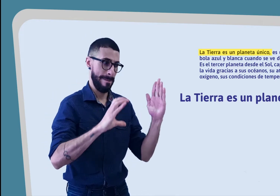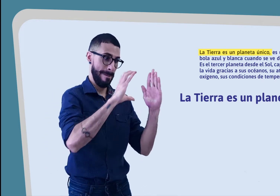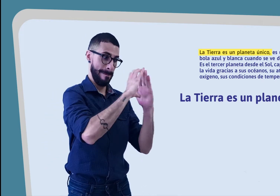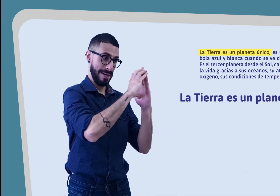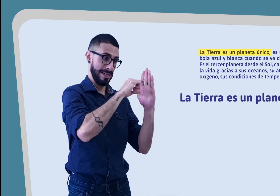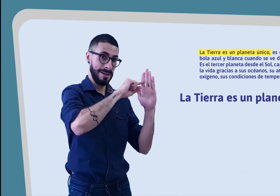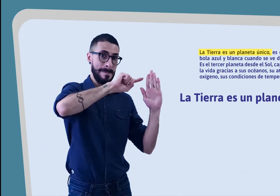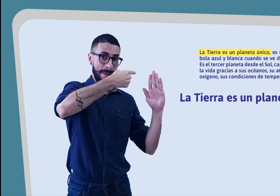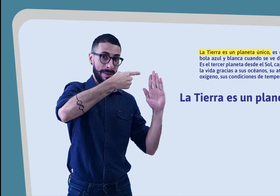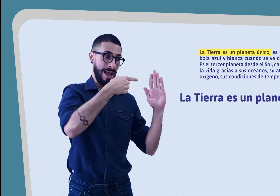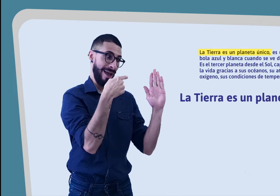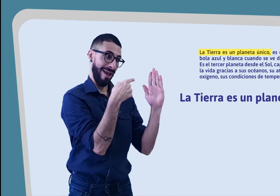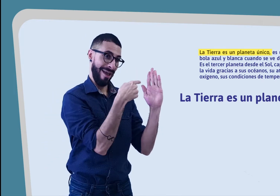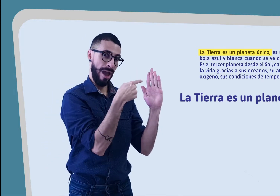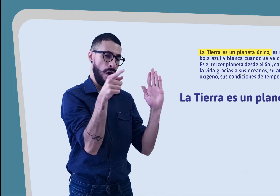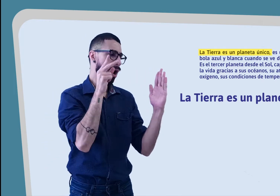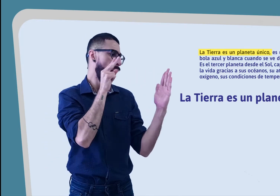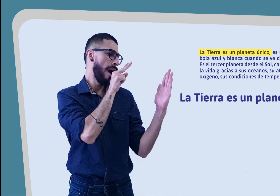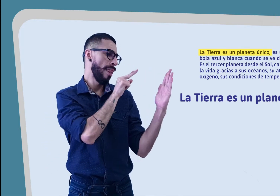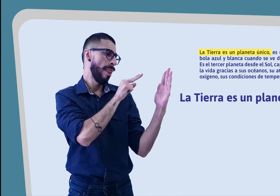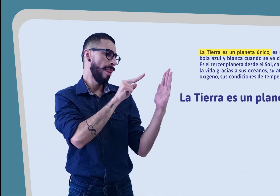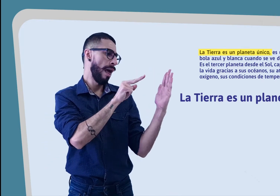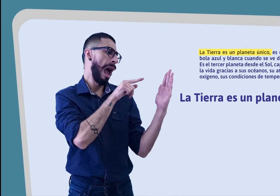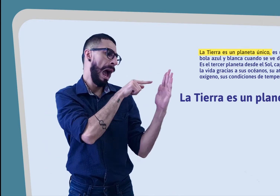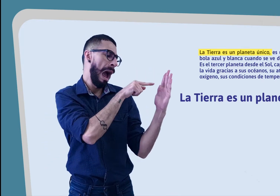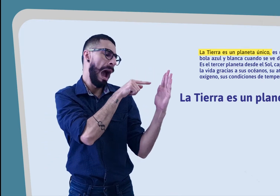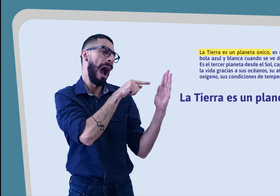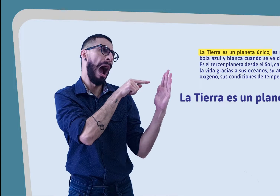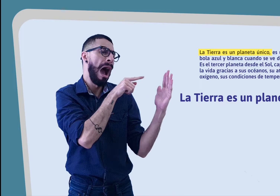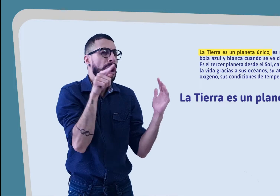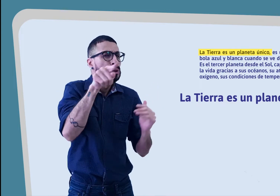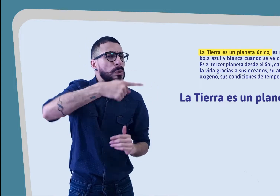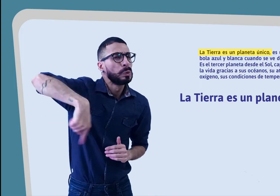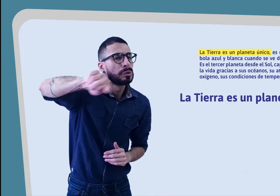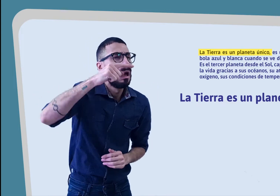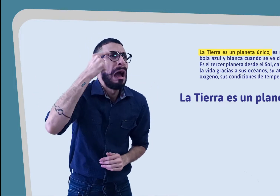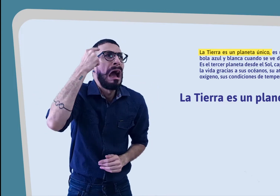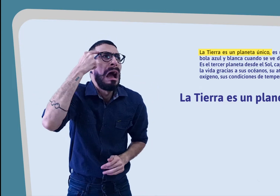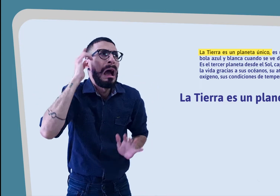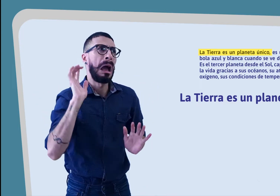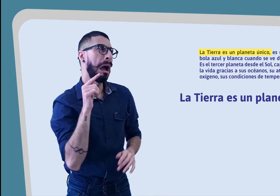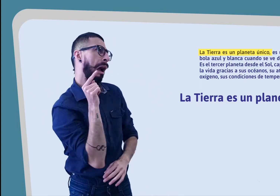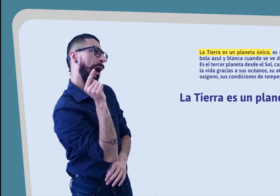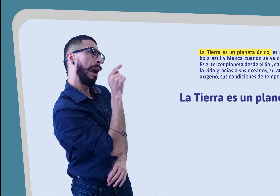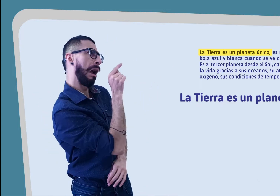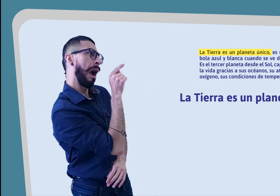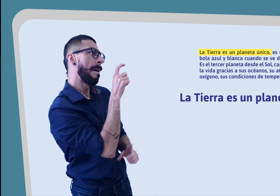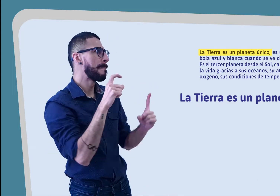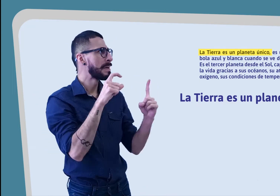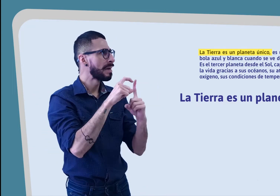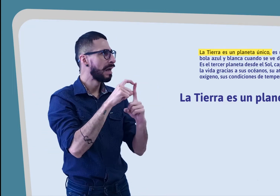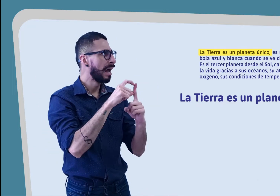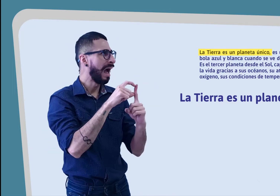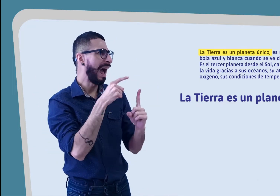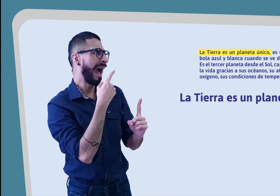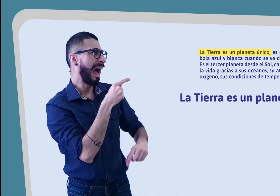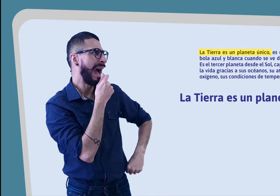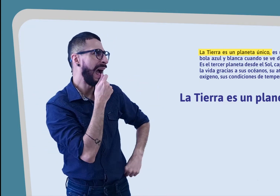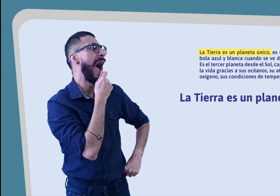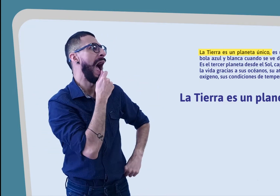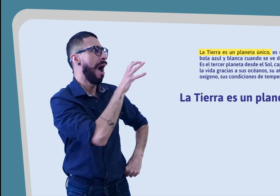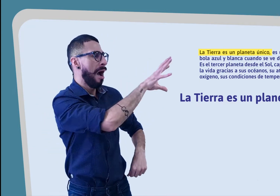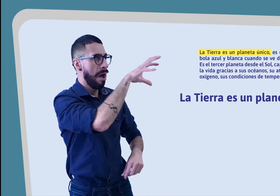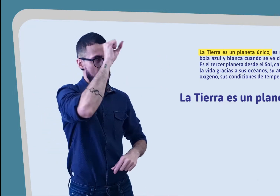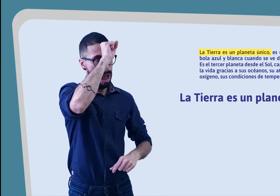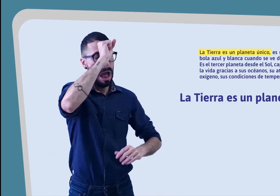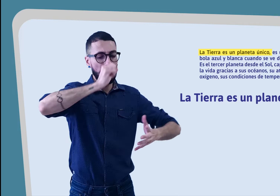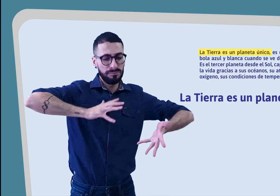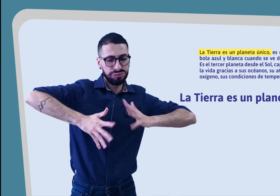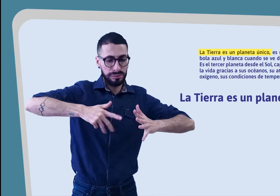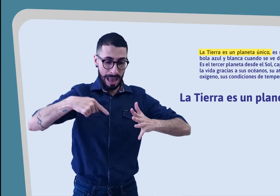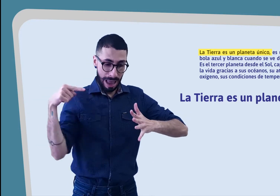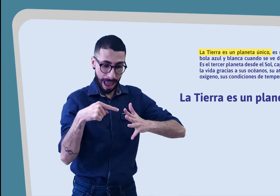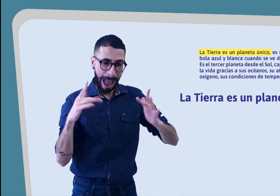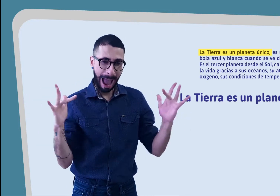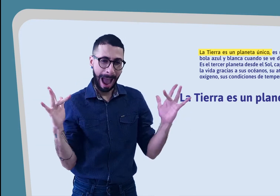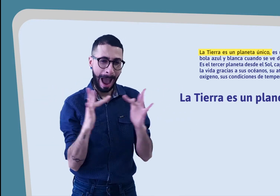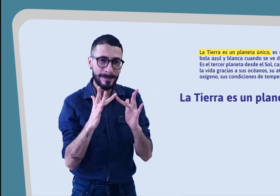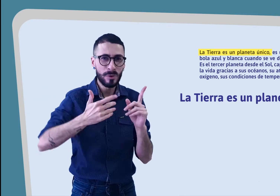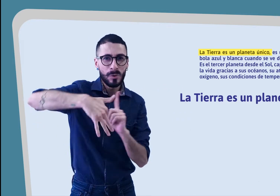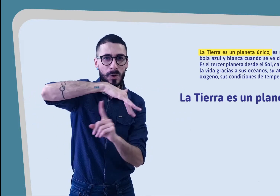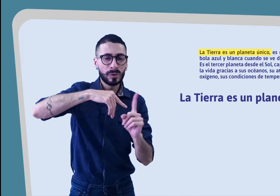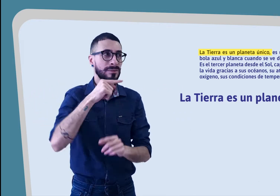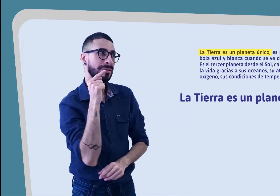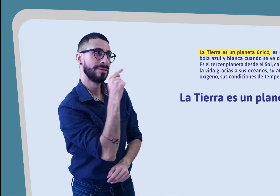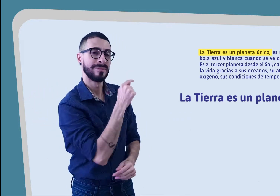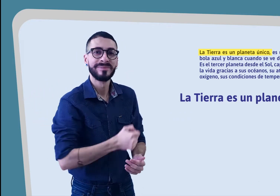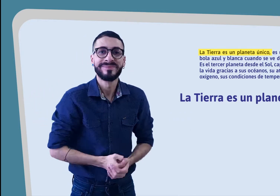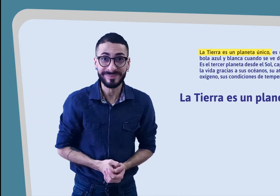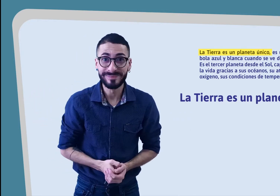Esta frase está en el primer párrafo. ¿Cómo se puede expresar en lengua de señas tomando en cuenta el contexto?